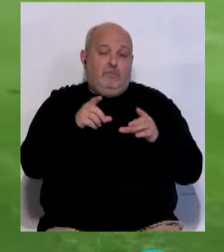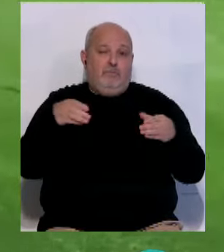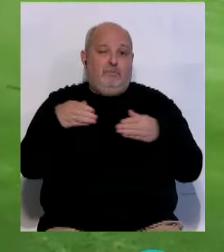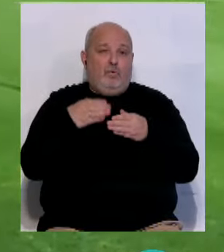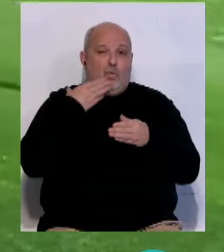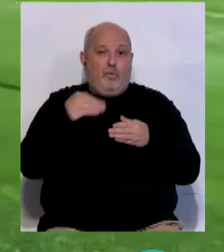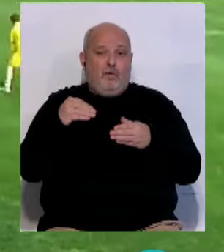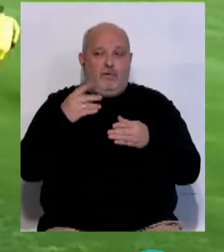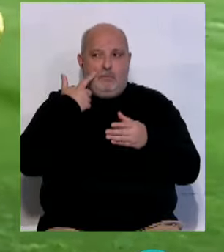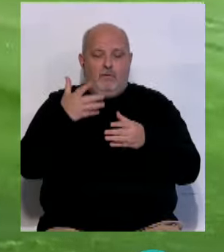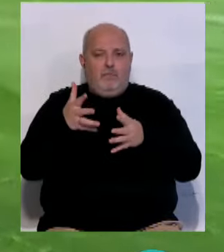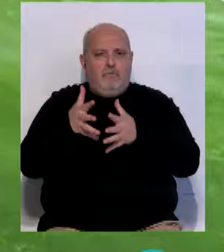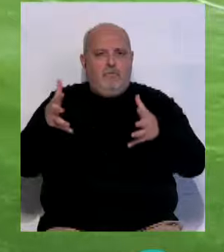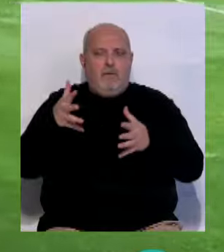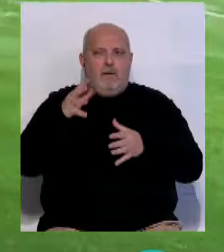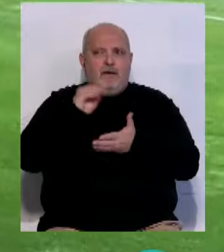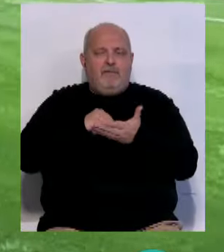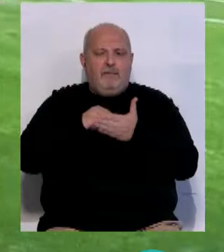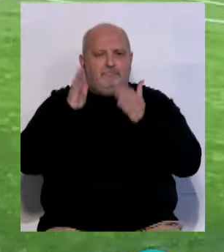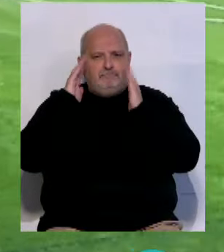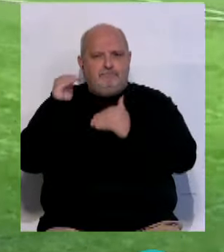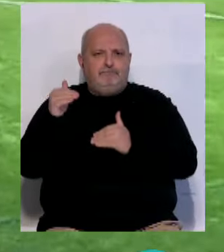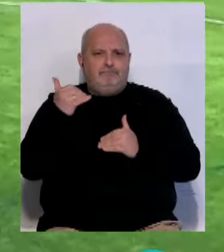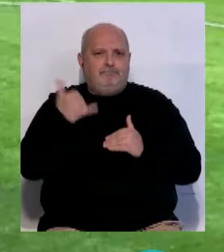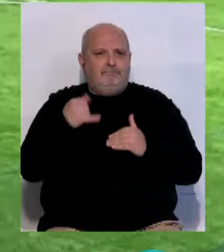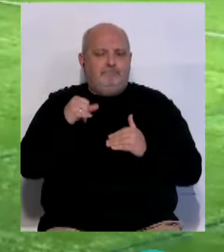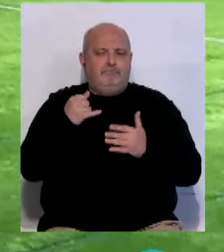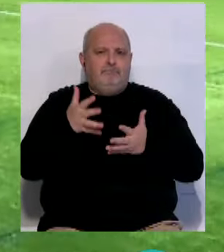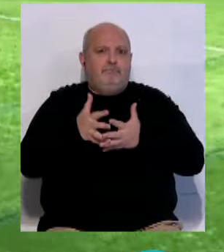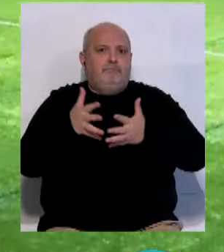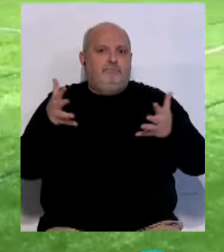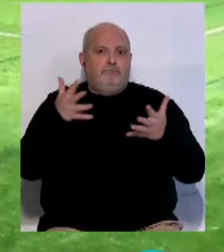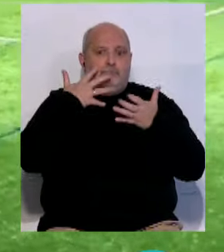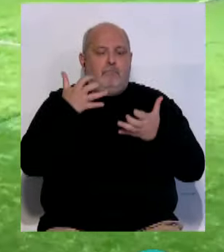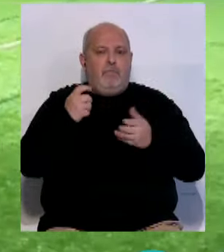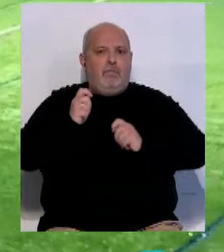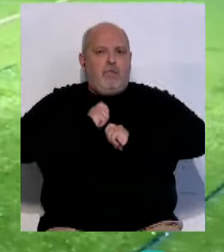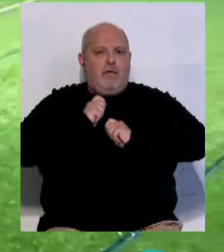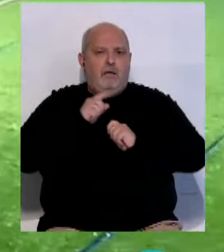vemos muchas veces que no se le da Pablo para que vayan creciendo todo este tipo de de situaciones